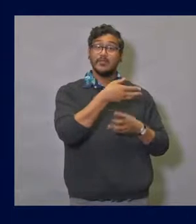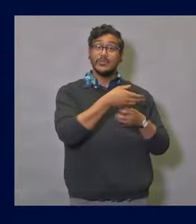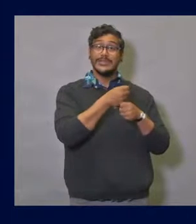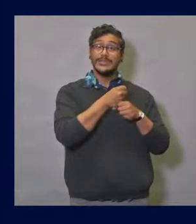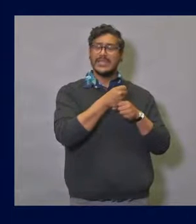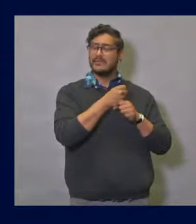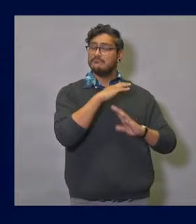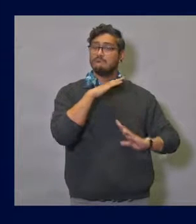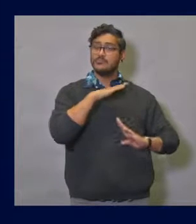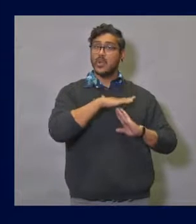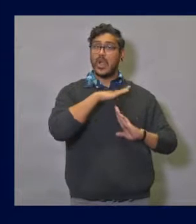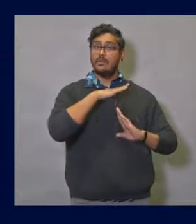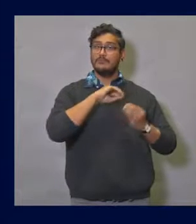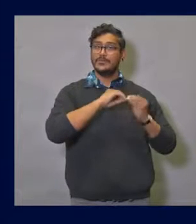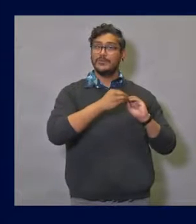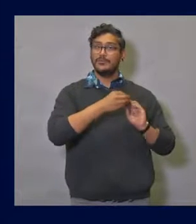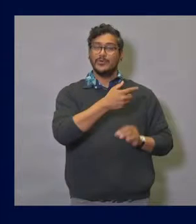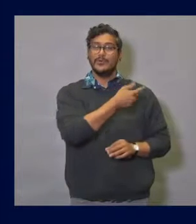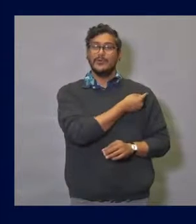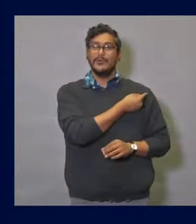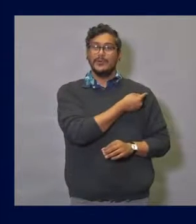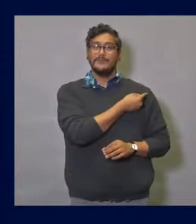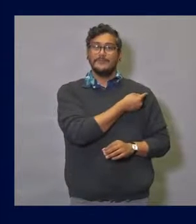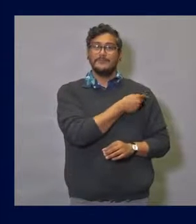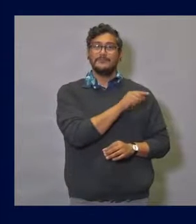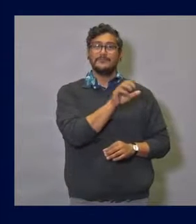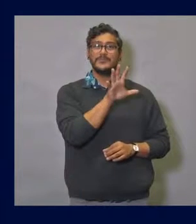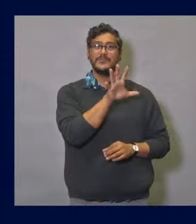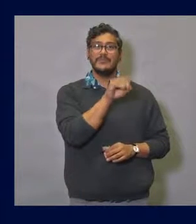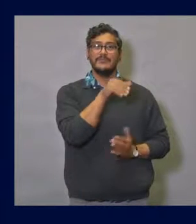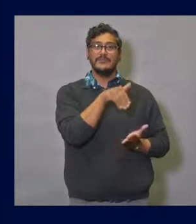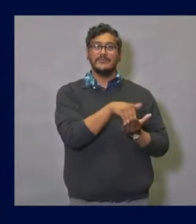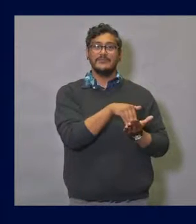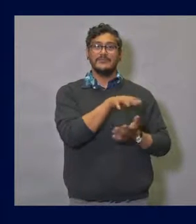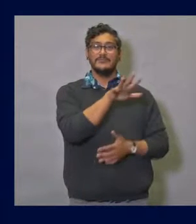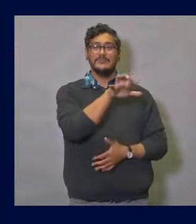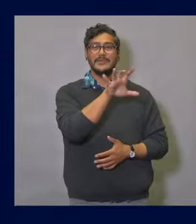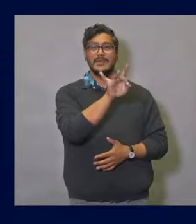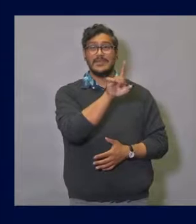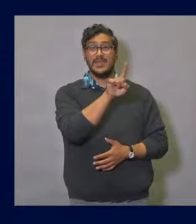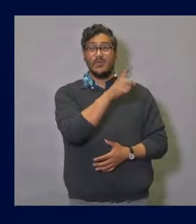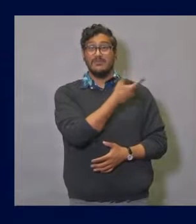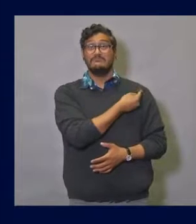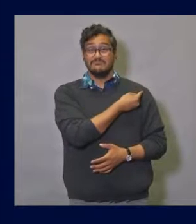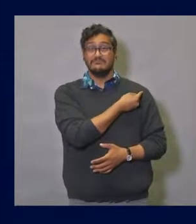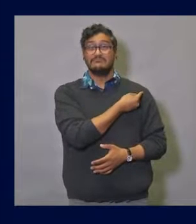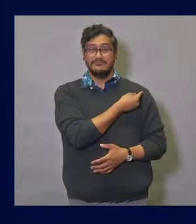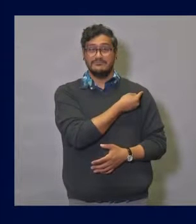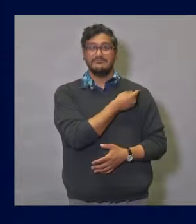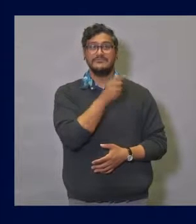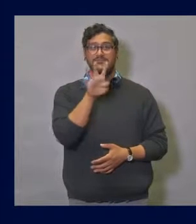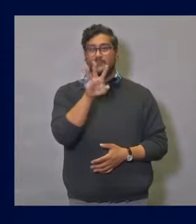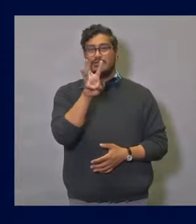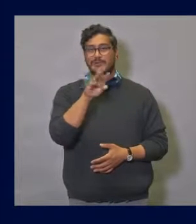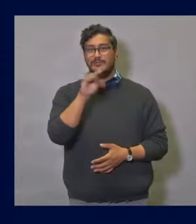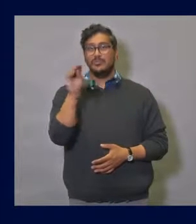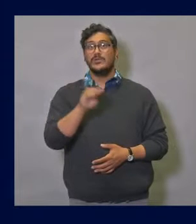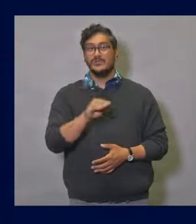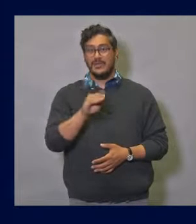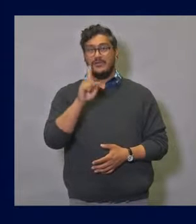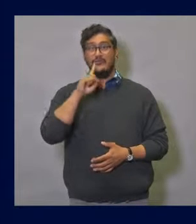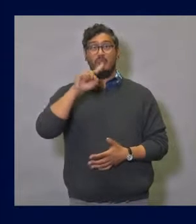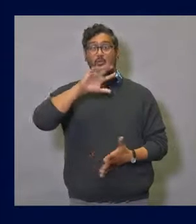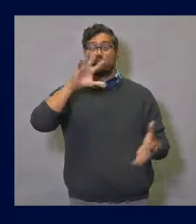CANTIDAD DE VACUNAS FUERON LAS